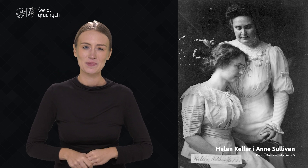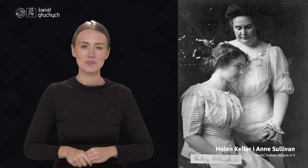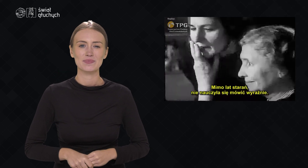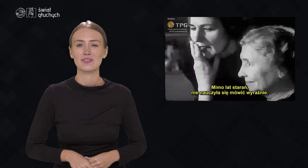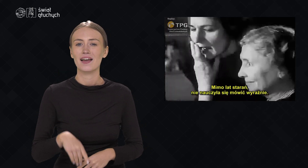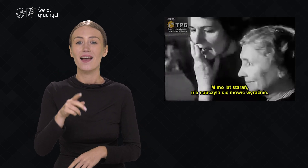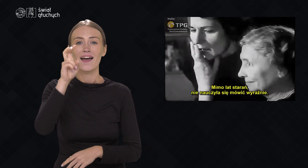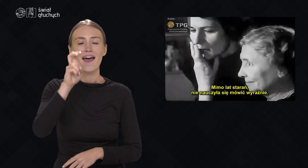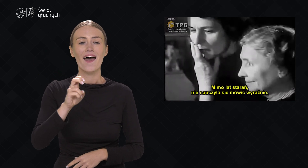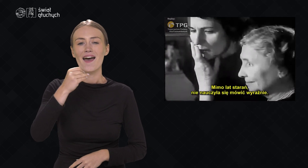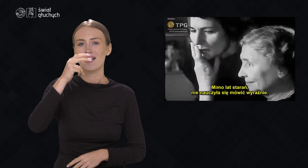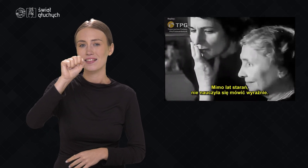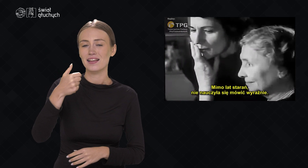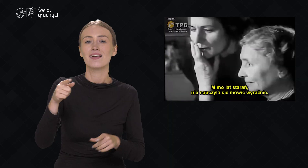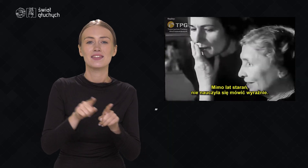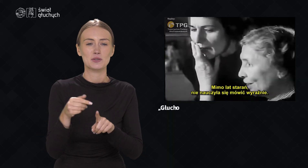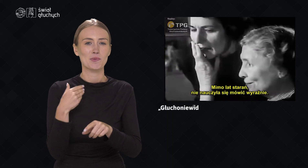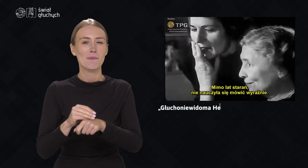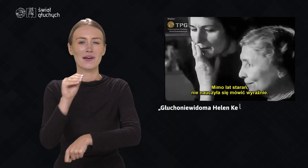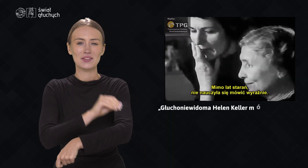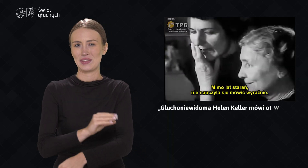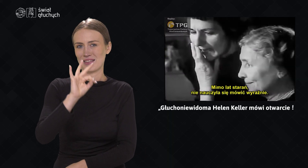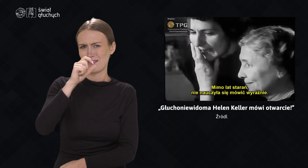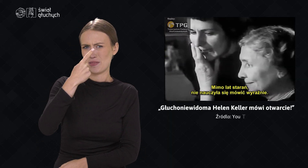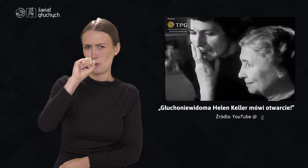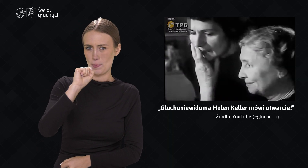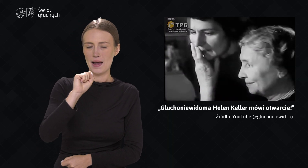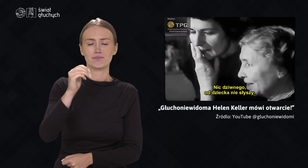Helen opanowała także metodę Tadoma,